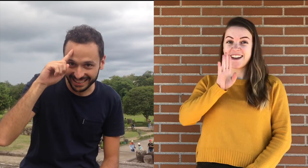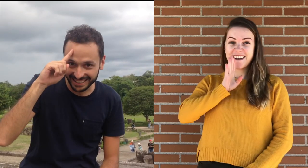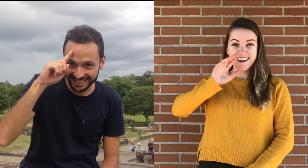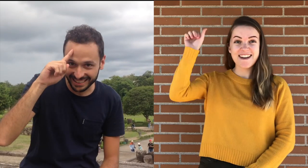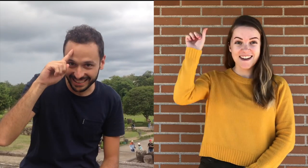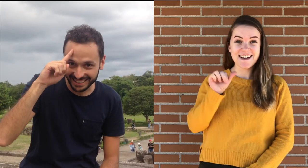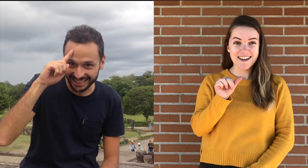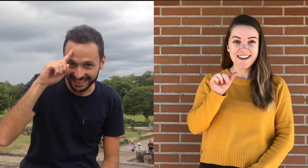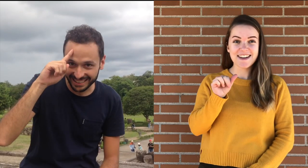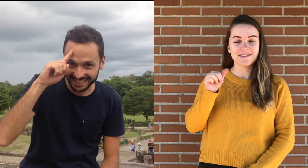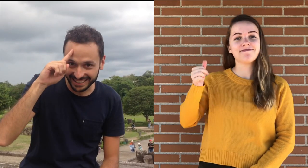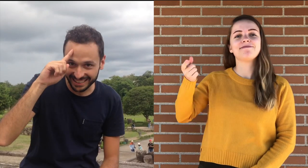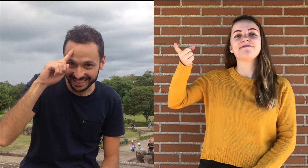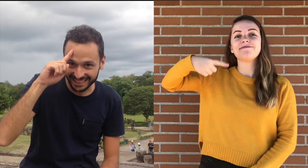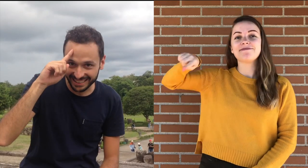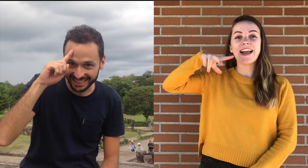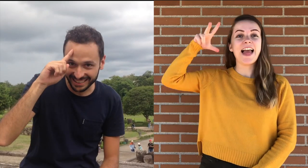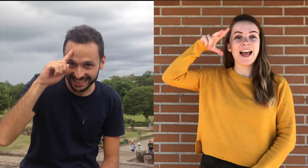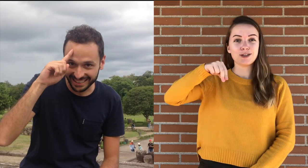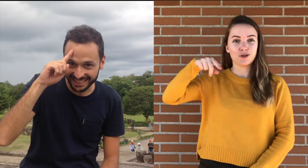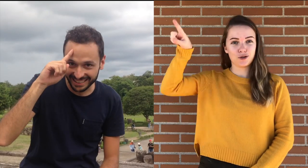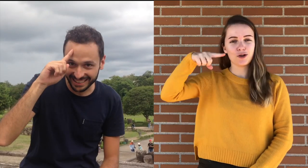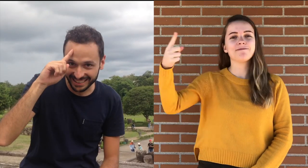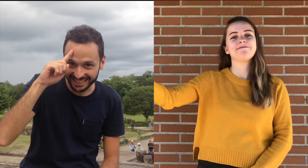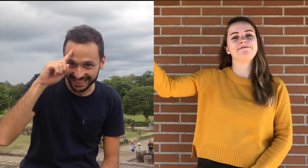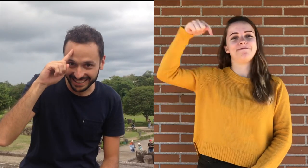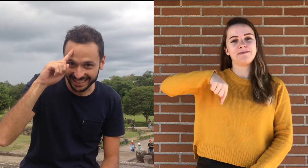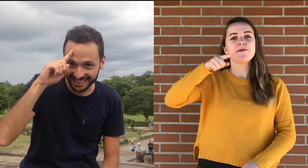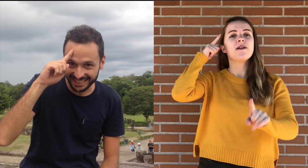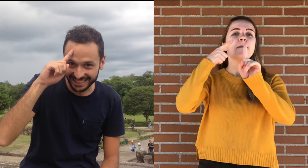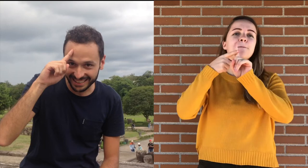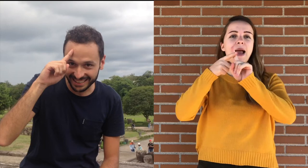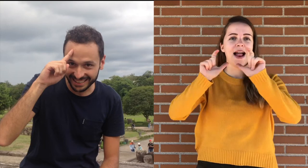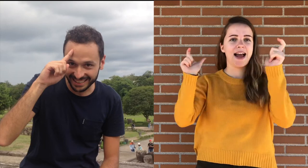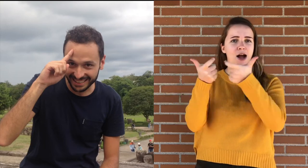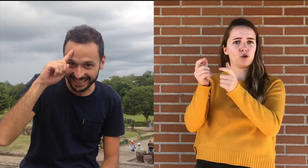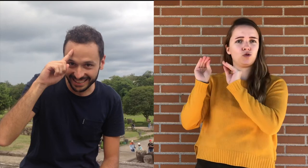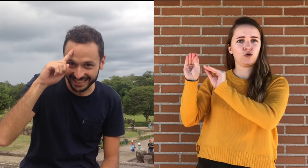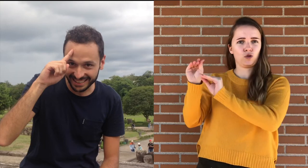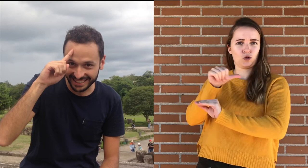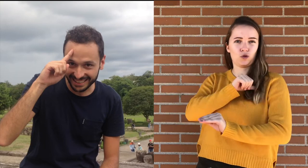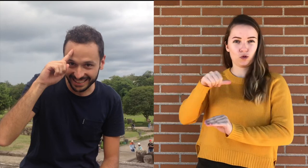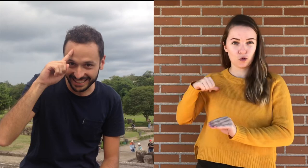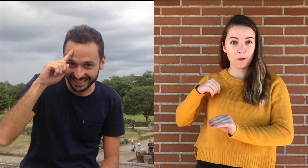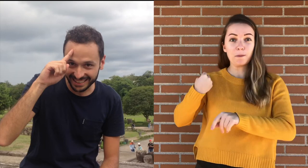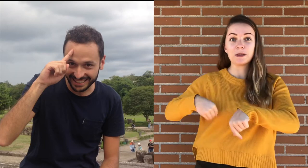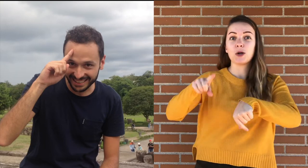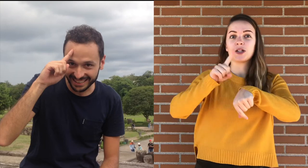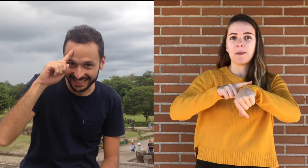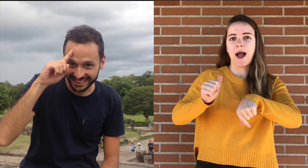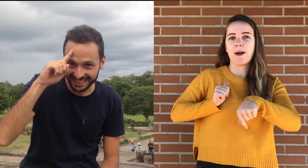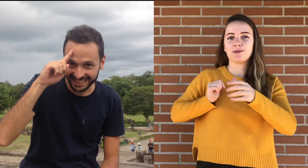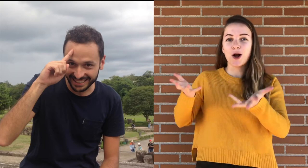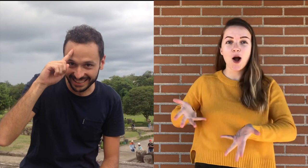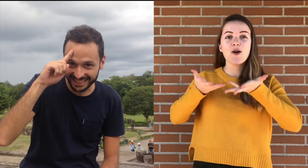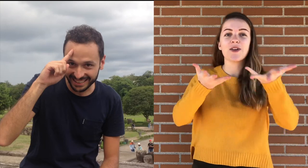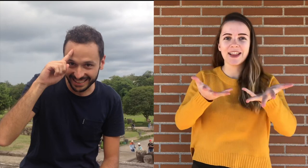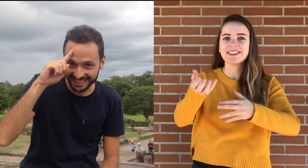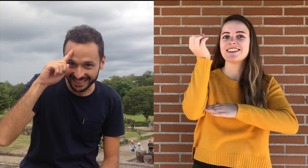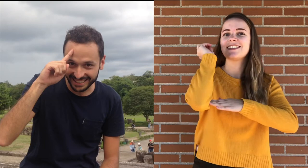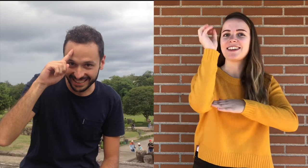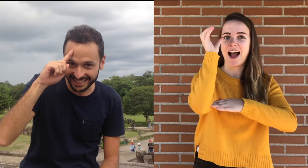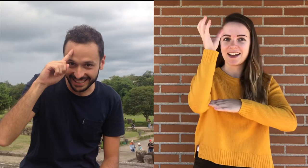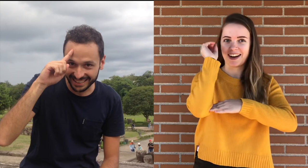¿Habéis visto? La EDSU vendrá para reunirse y aprovechará para ofrecer una charla.